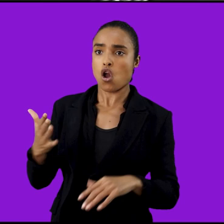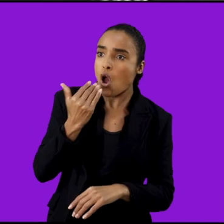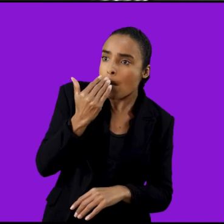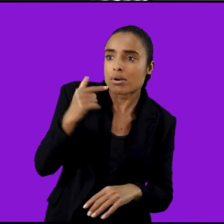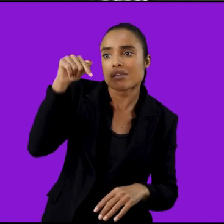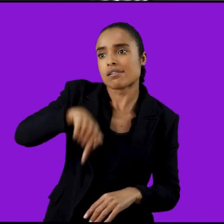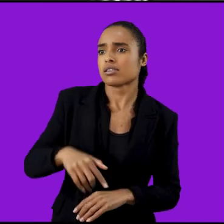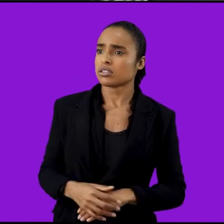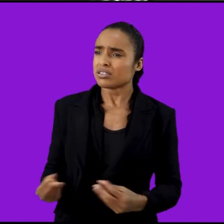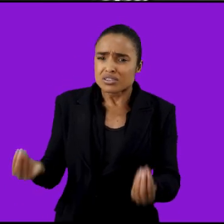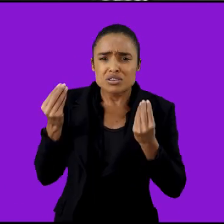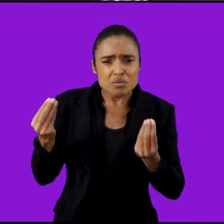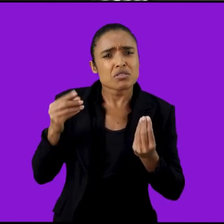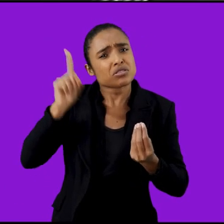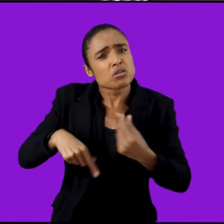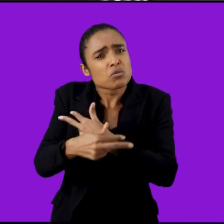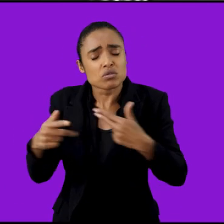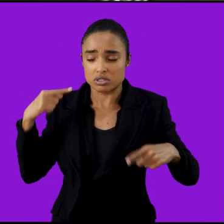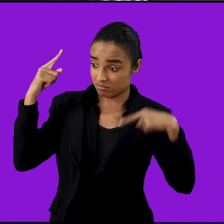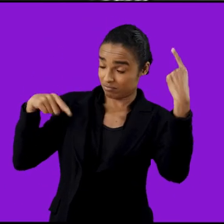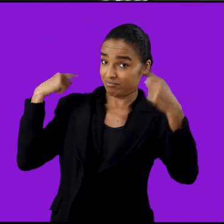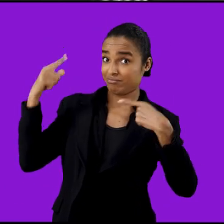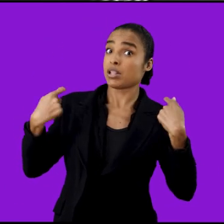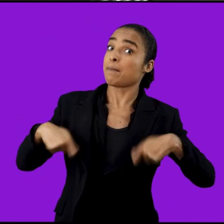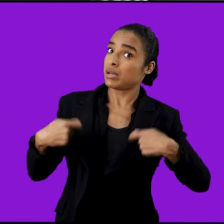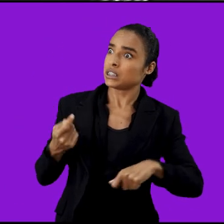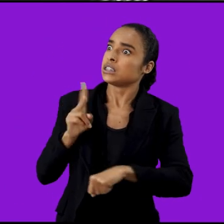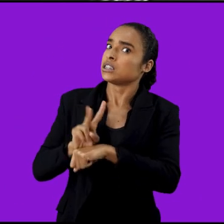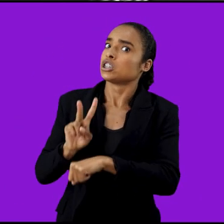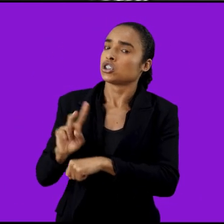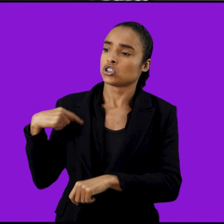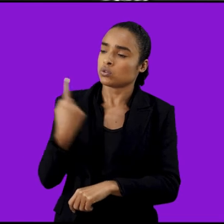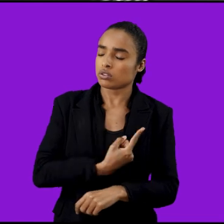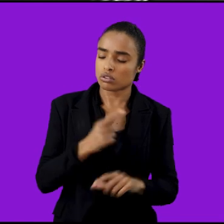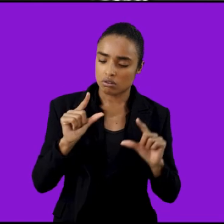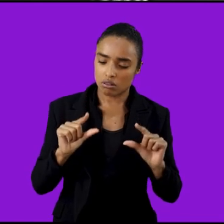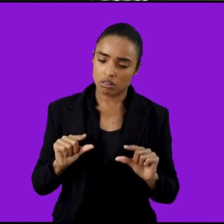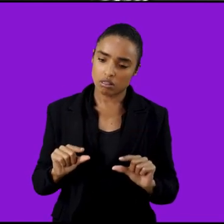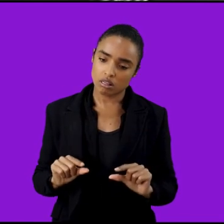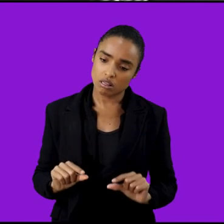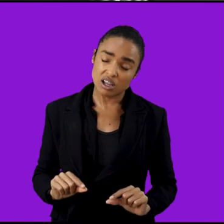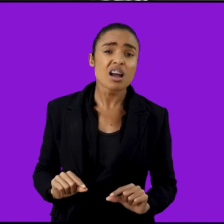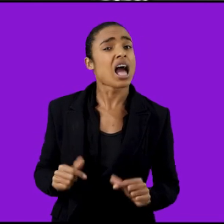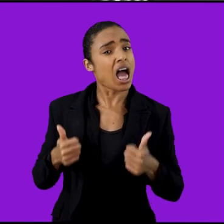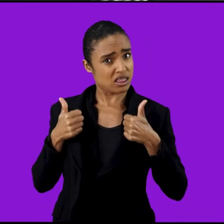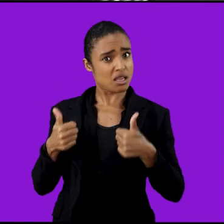assim no mercado que eu tenho percebido que a gente precisa tomar muito cuidado, nós negros, se não a gente sucumbe… que é tá bom: precisamos estar nesses espaços,